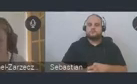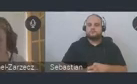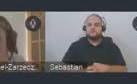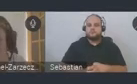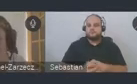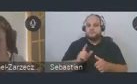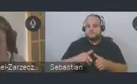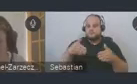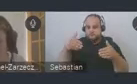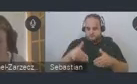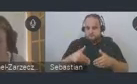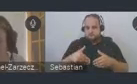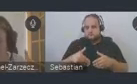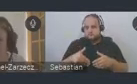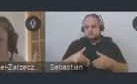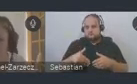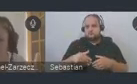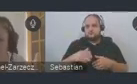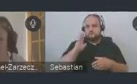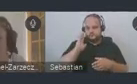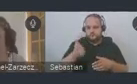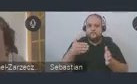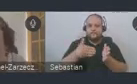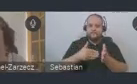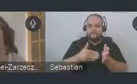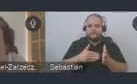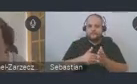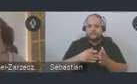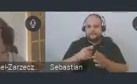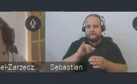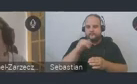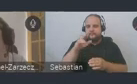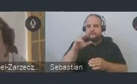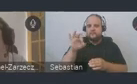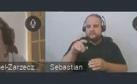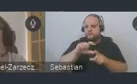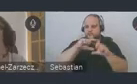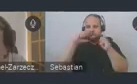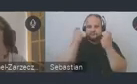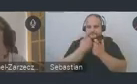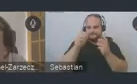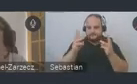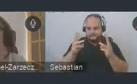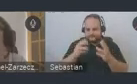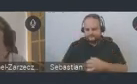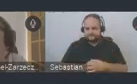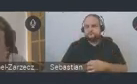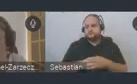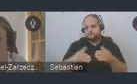Ale może się zdarzyć tak, że będzie potrzeba, że samo wprowadzenie zajmie nam jeden warsztat. Może tak się zdarzyć.